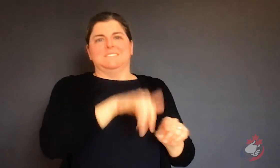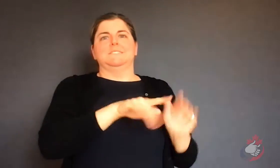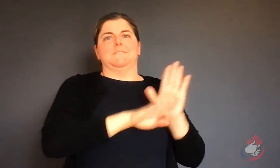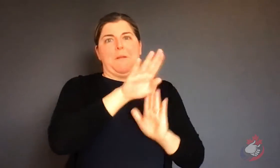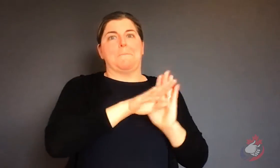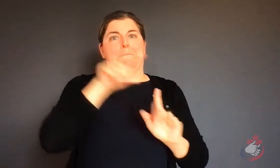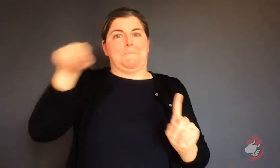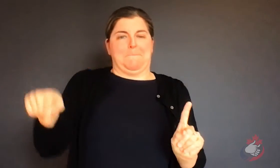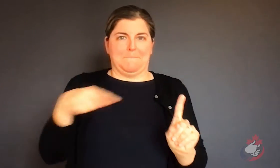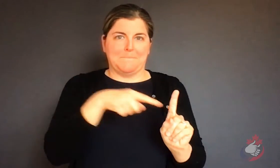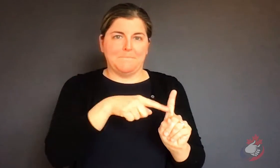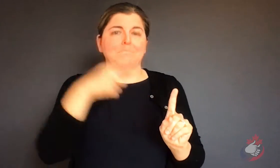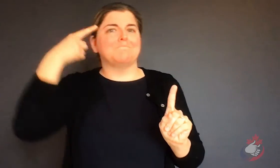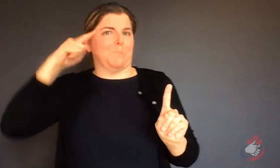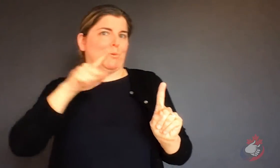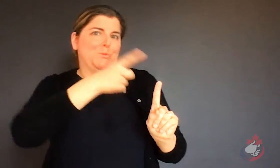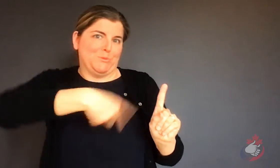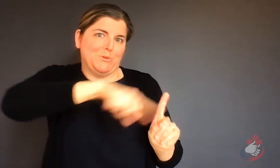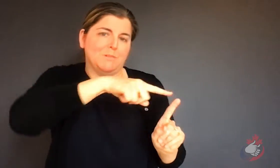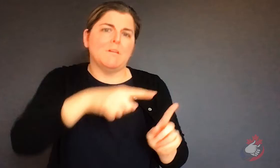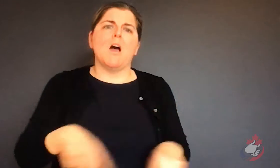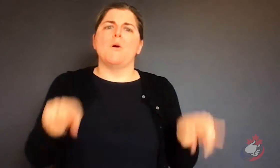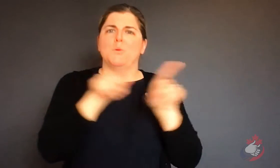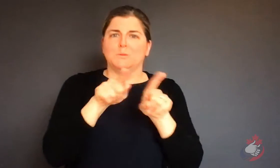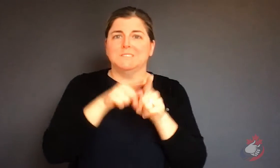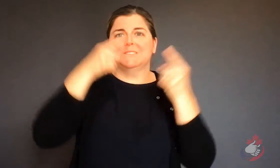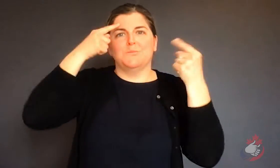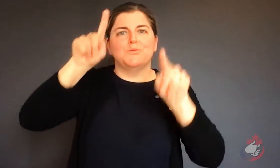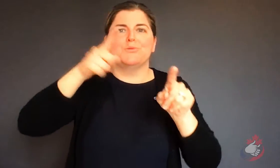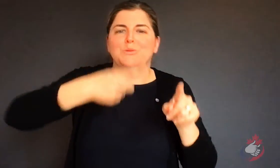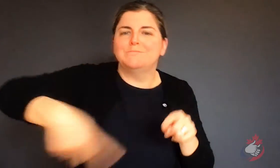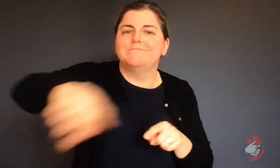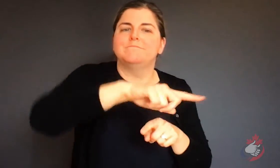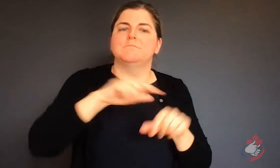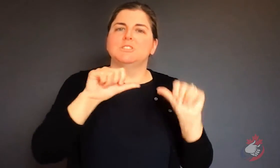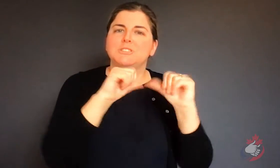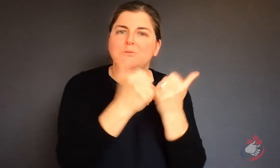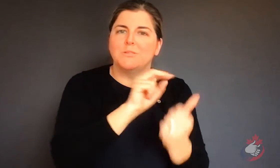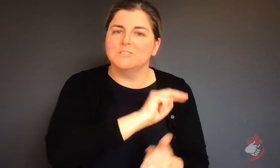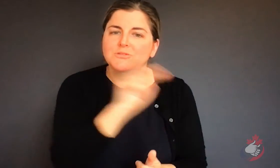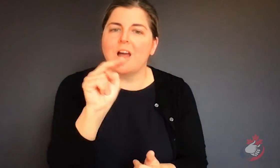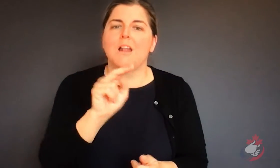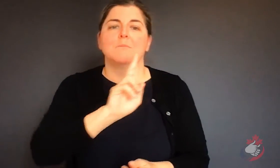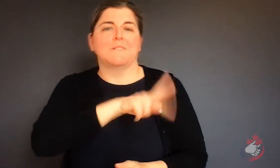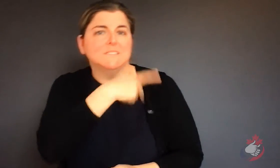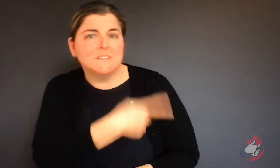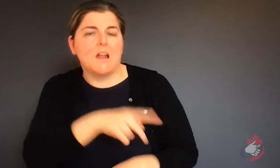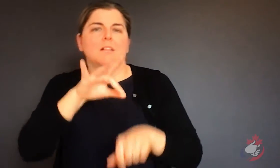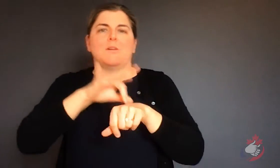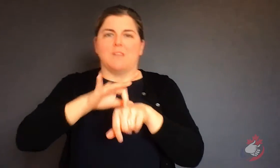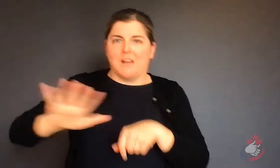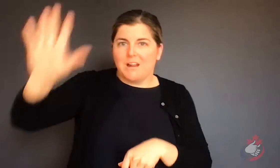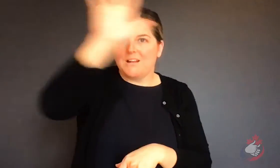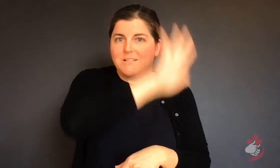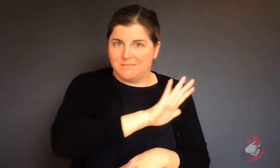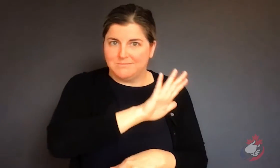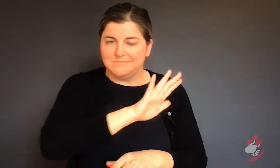et ce, pour les associations nationales, provinciales, et territoriales.